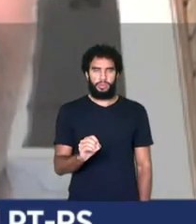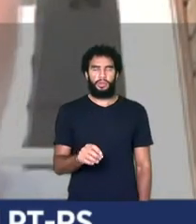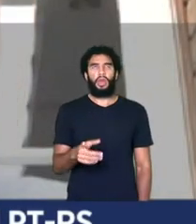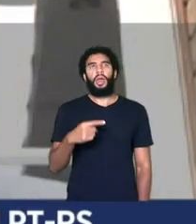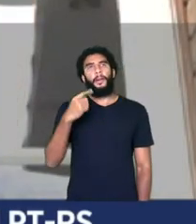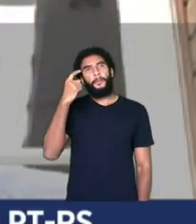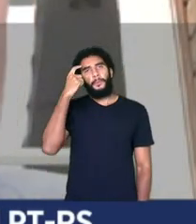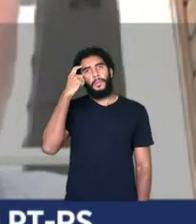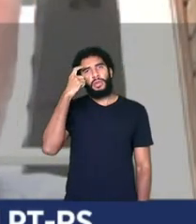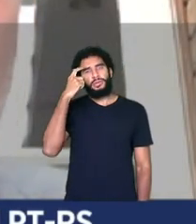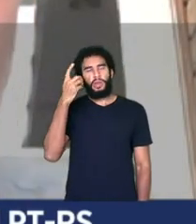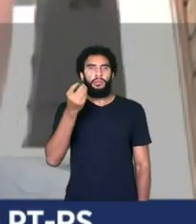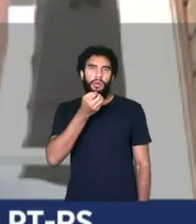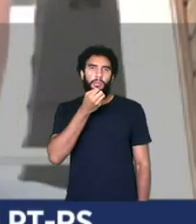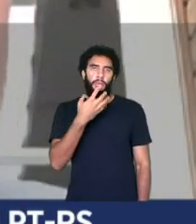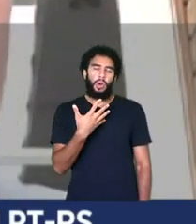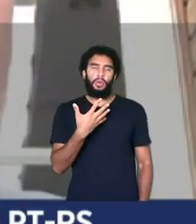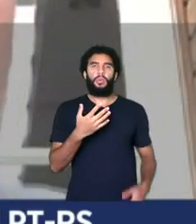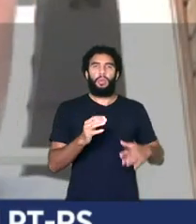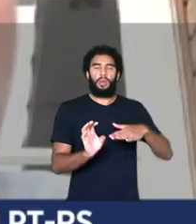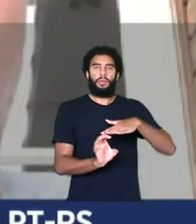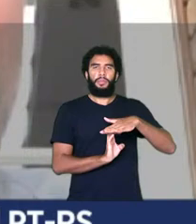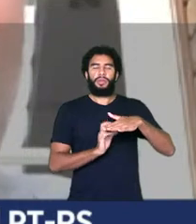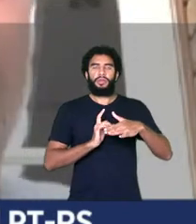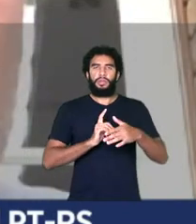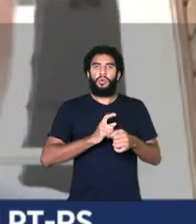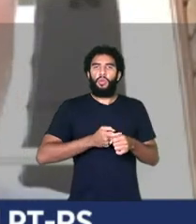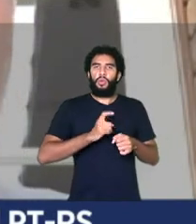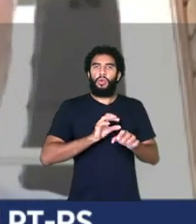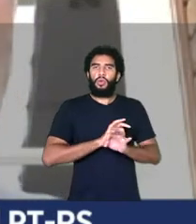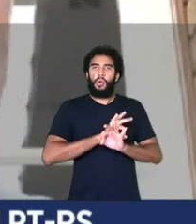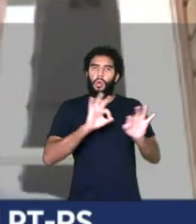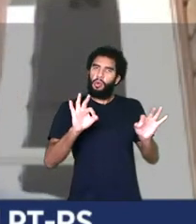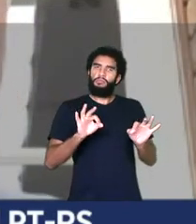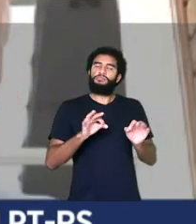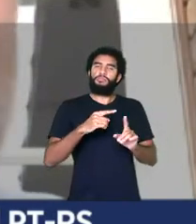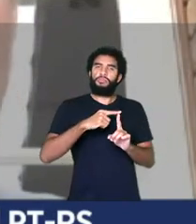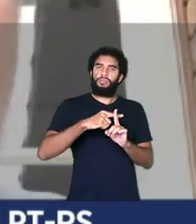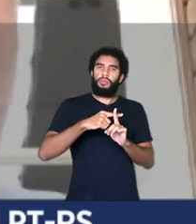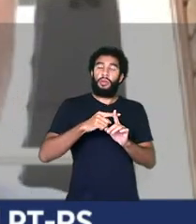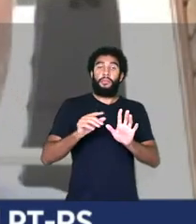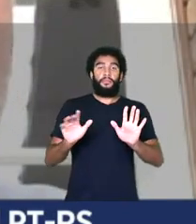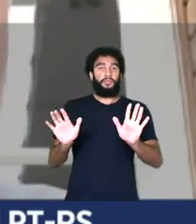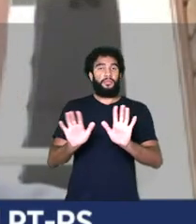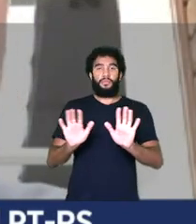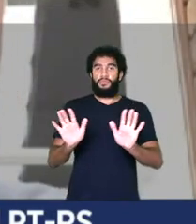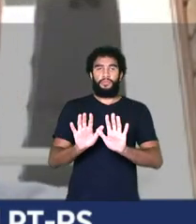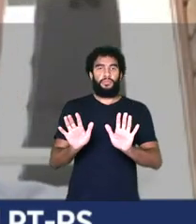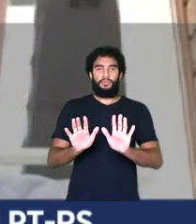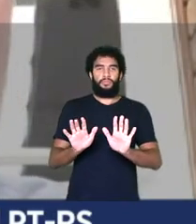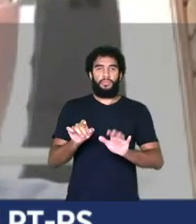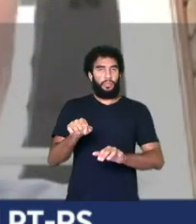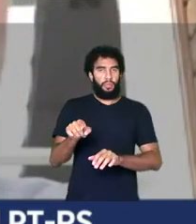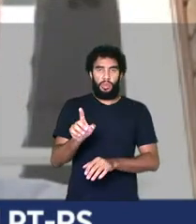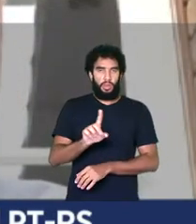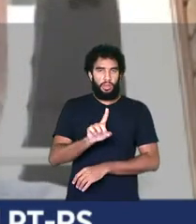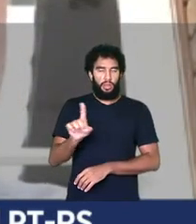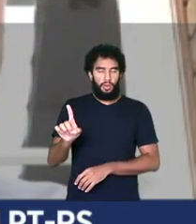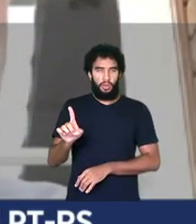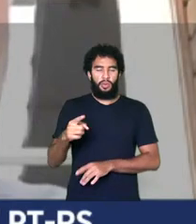DO QUE O DE 2020. ALGUÉM QUE BOM, UMA EMPRESA TER LUCRO MAIOR É ATÉ ALGO POSITIVO. NÃO, NESTE CASO NÃO É PORQUE ESSE